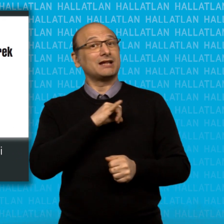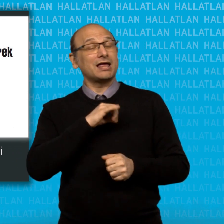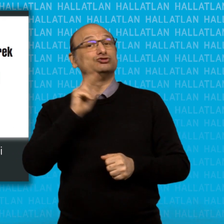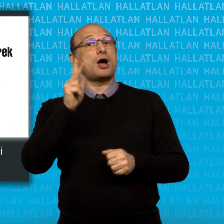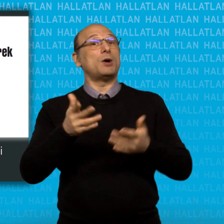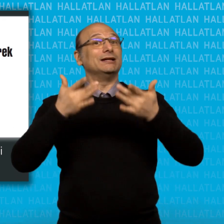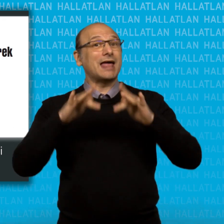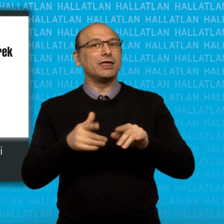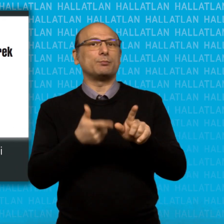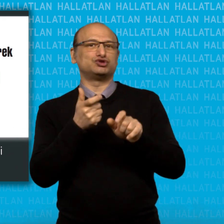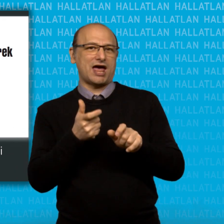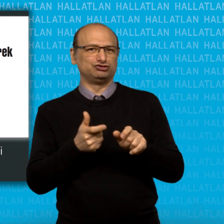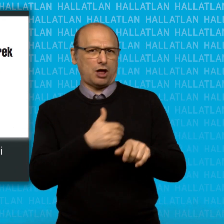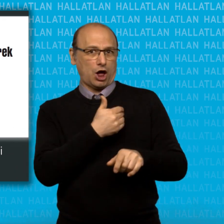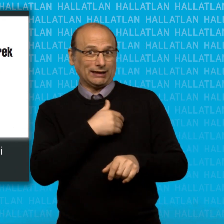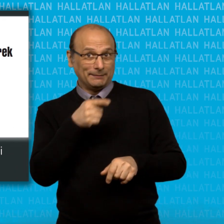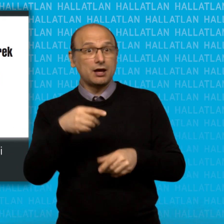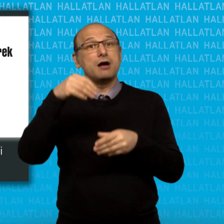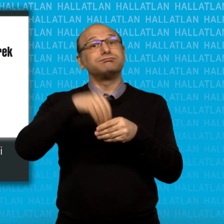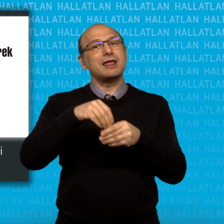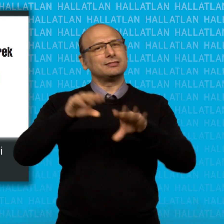A két nagyágyú mögött jócskán leszakadva harmadik a Puskás Akadémia